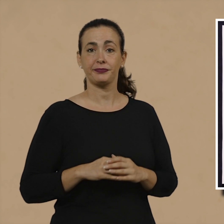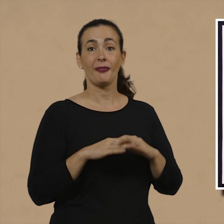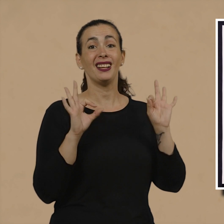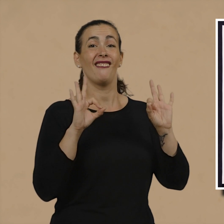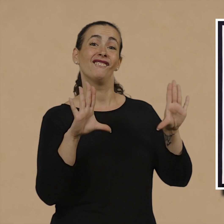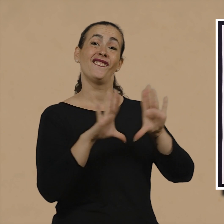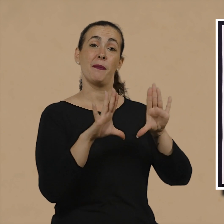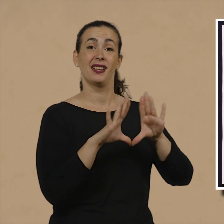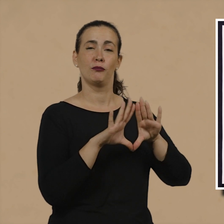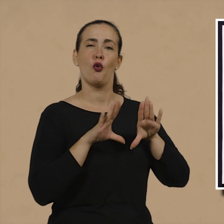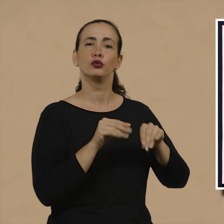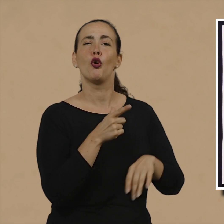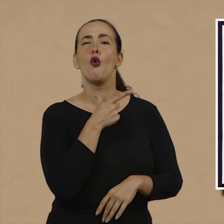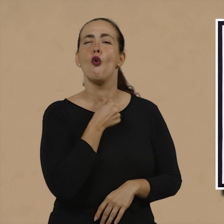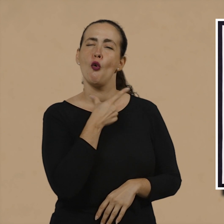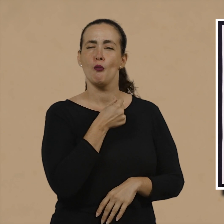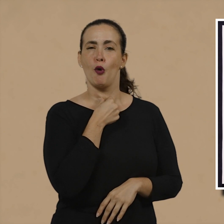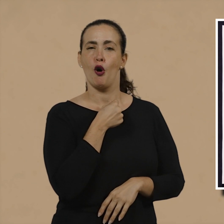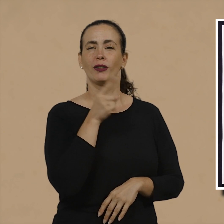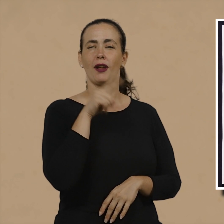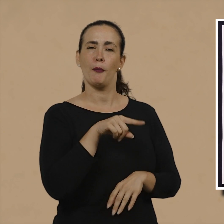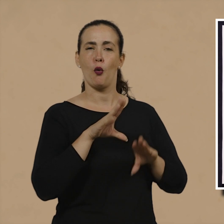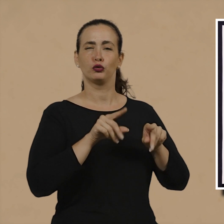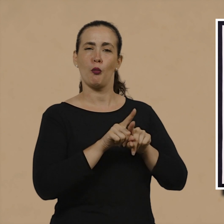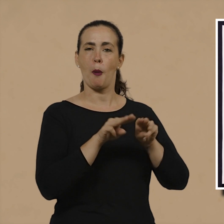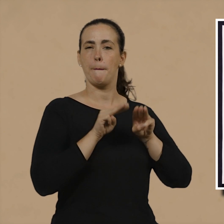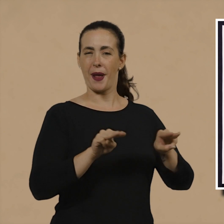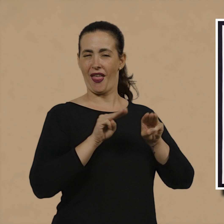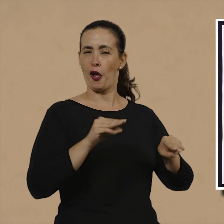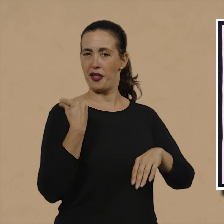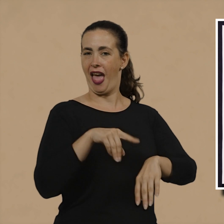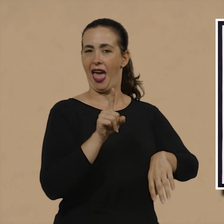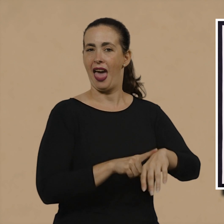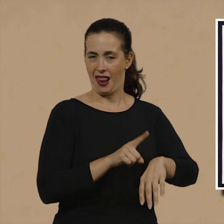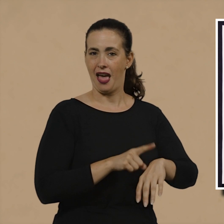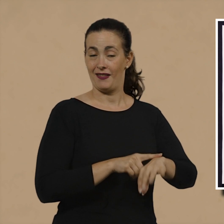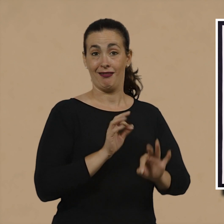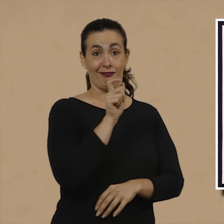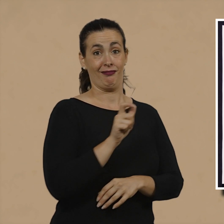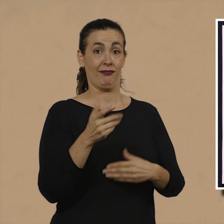Els feminismes utilitzen l’humor i fan pedagogia alhora que les noves pioneres reclamen espai